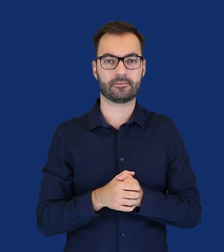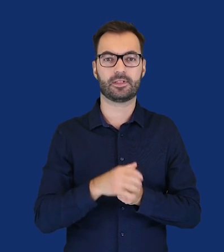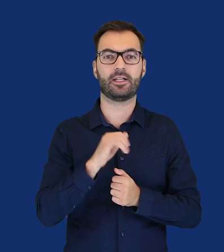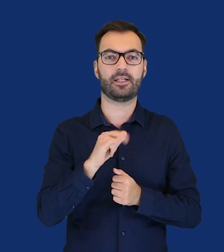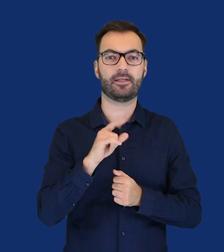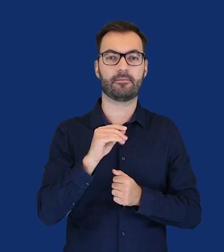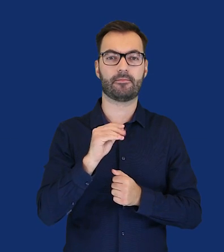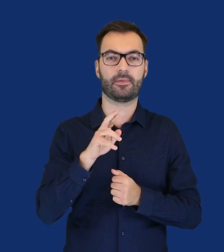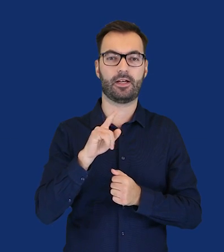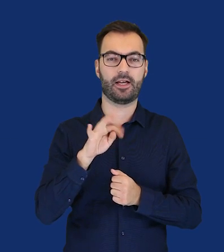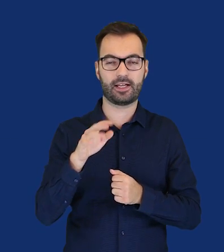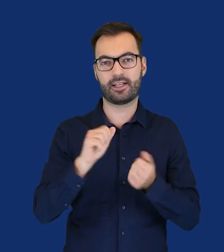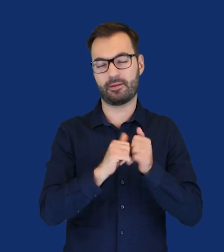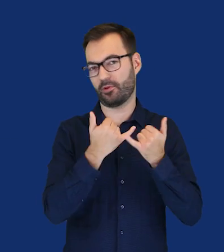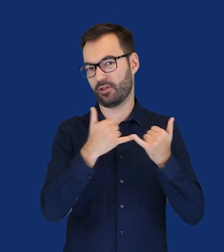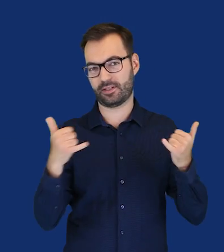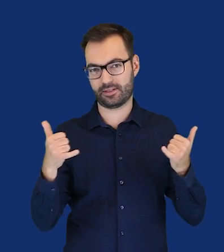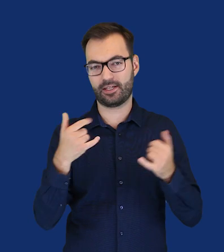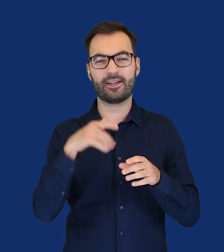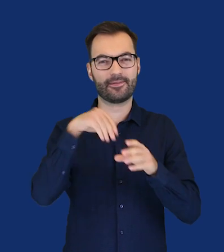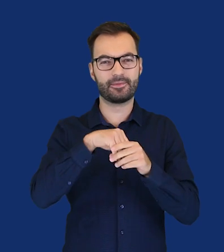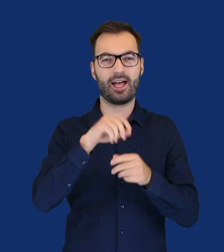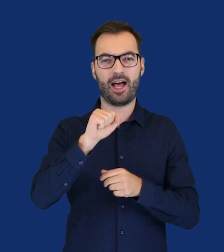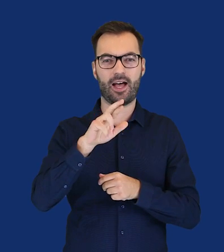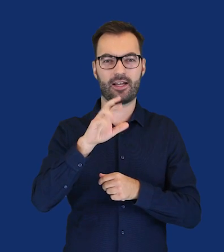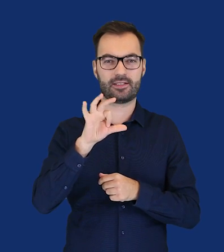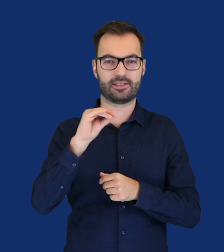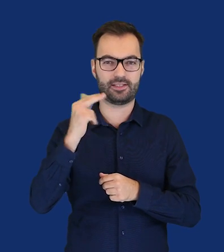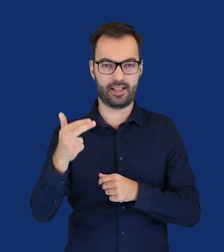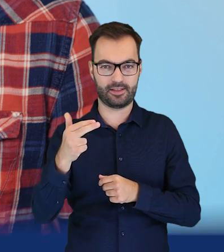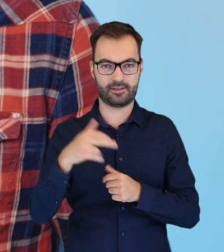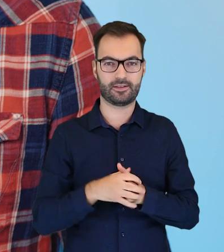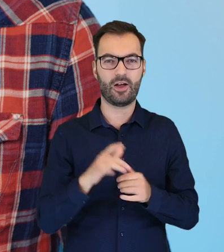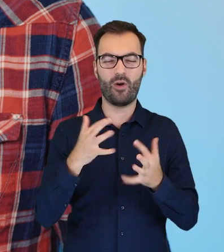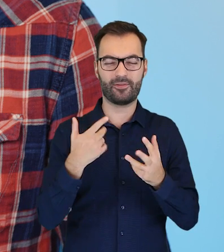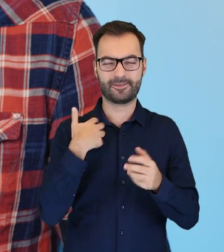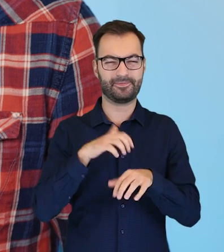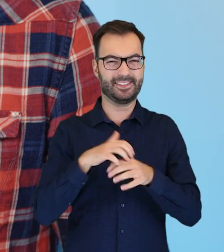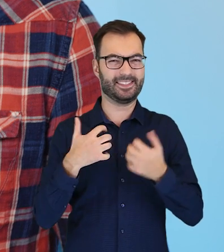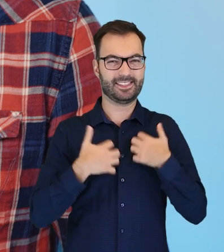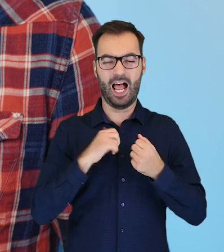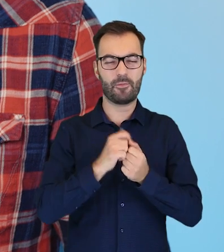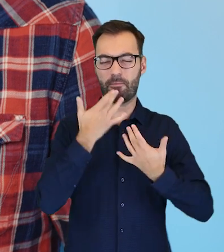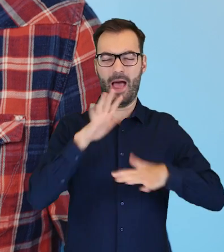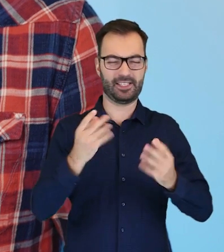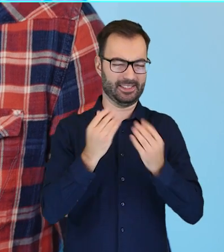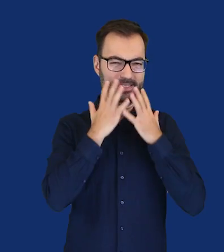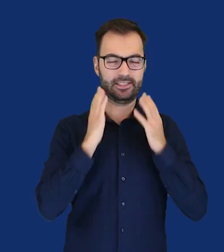iperyt i inne środki oparte o arsen, które były drażniące lub parzące,